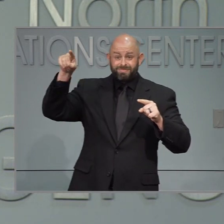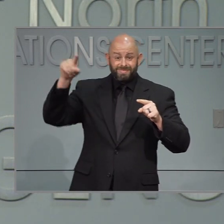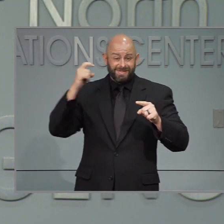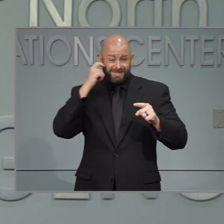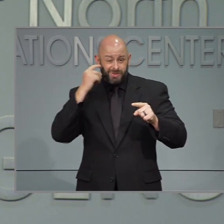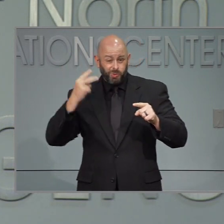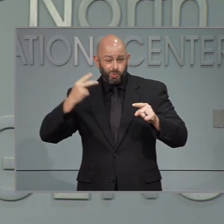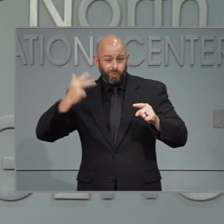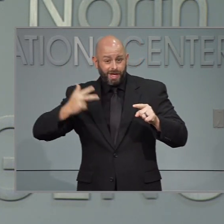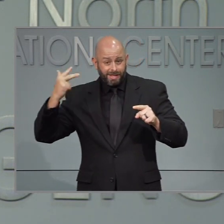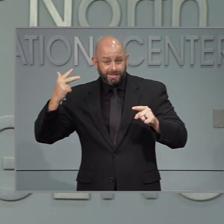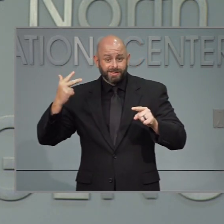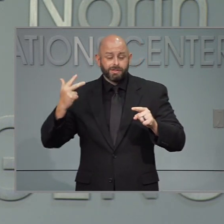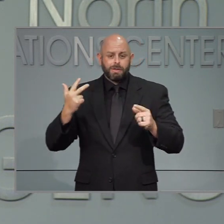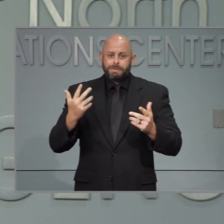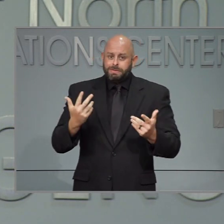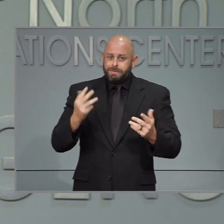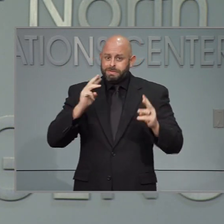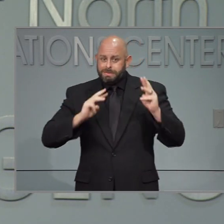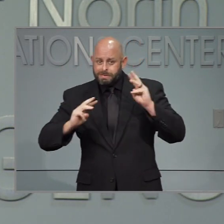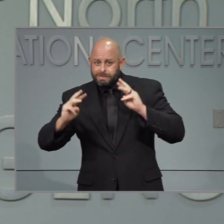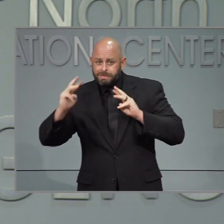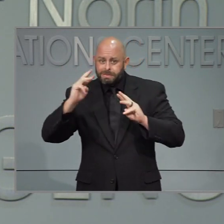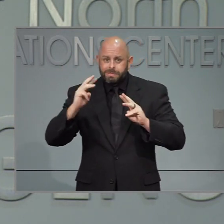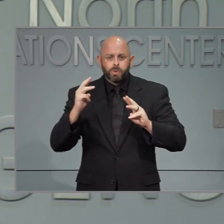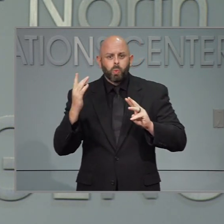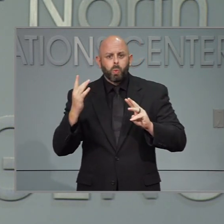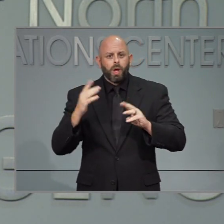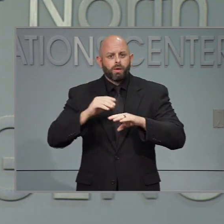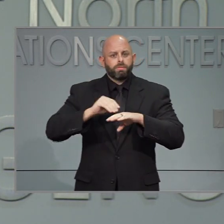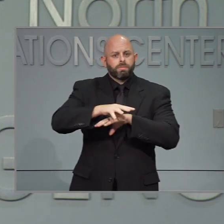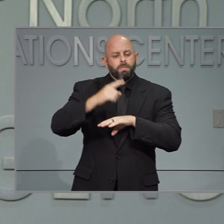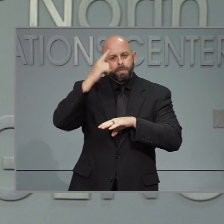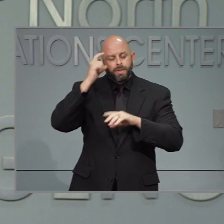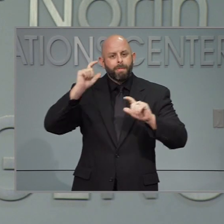que hemos tenido ahora visto indicaciones enb para eventos